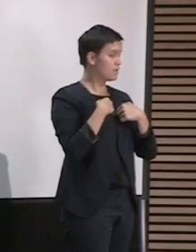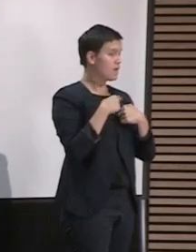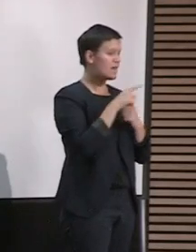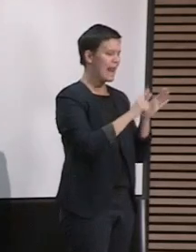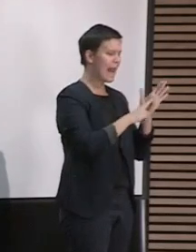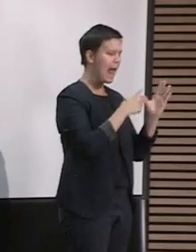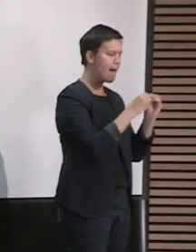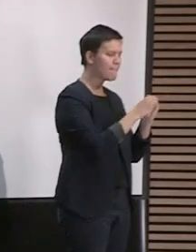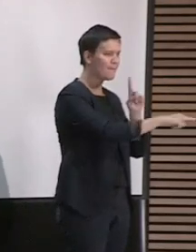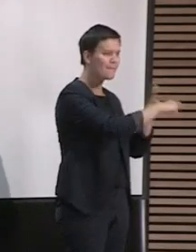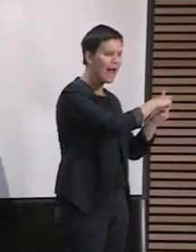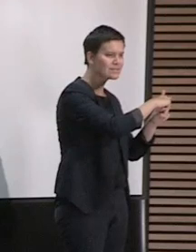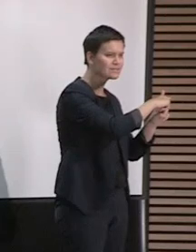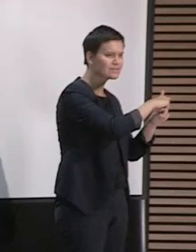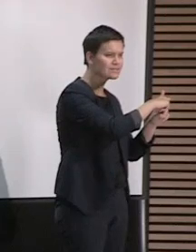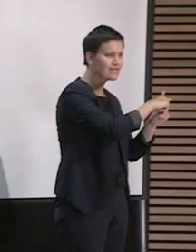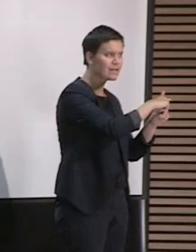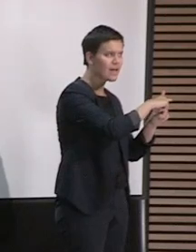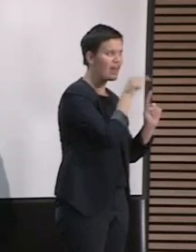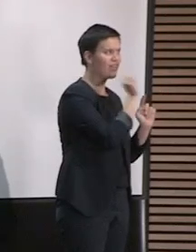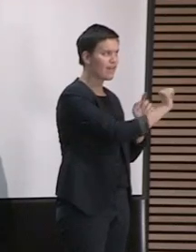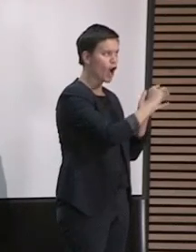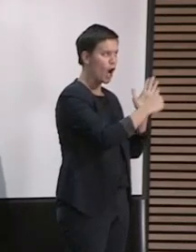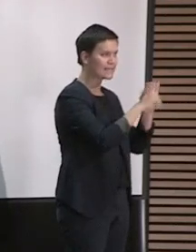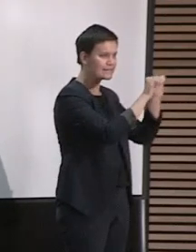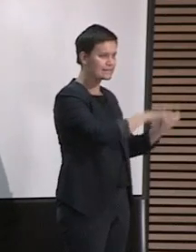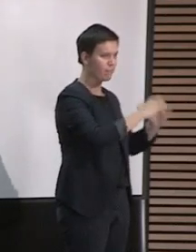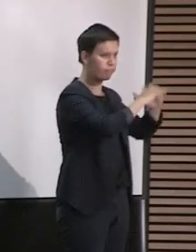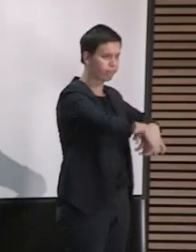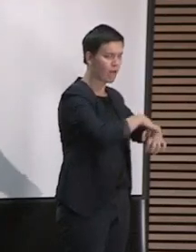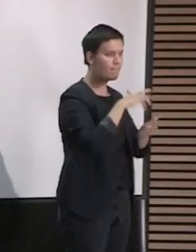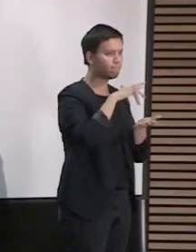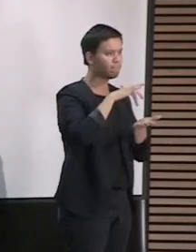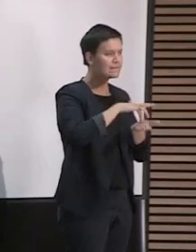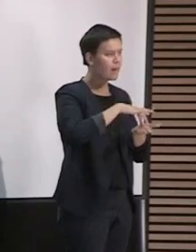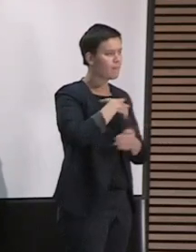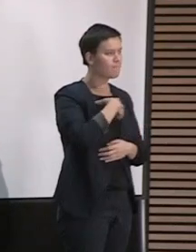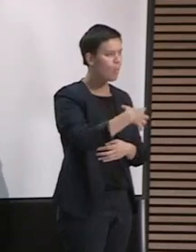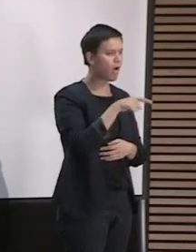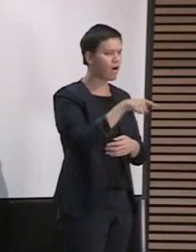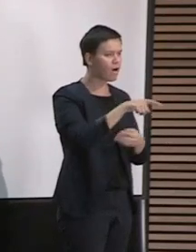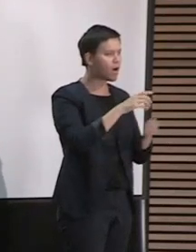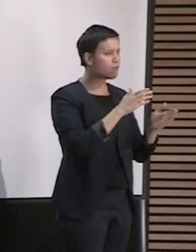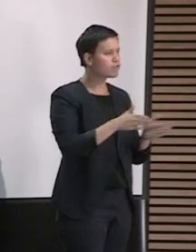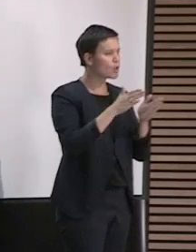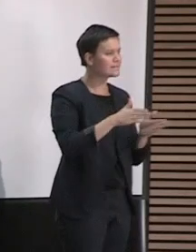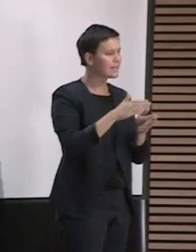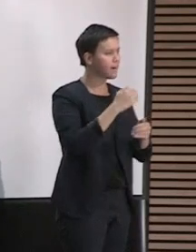raru tetahi whakamatautau i